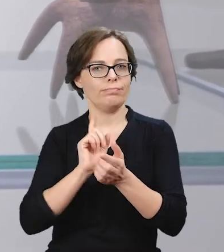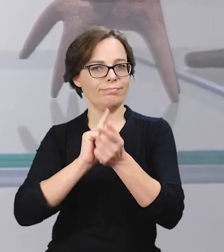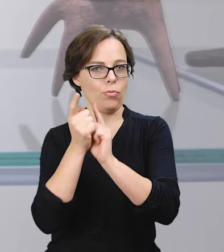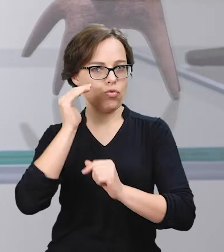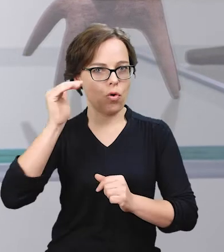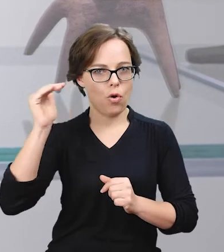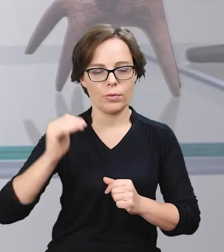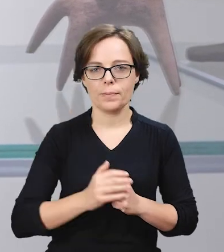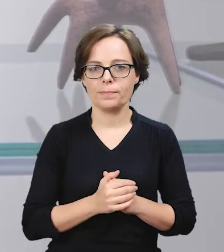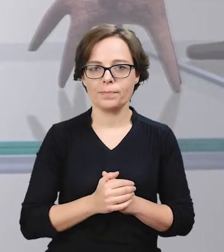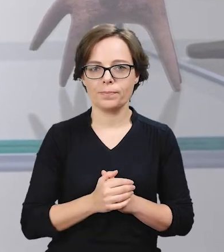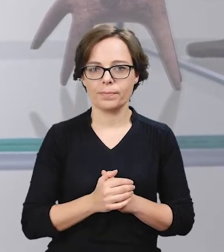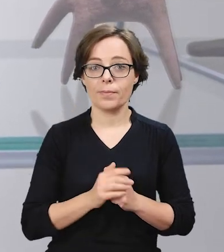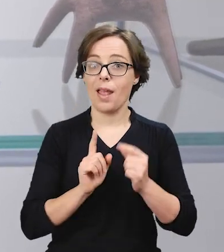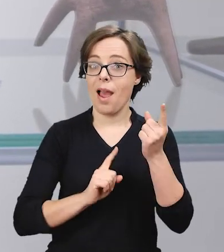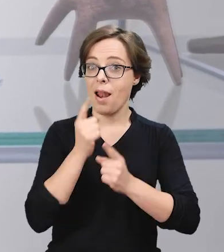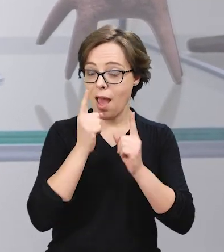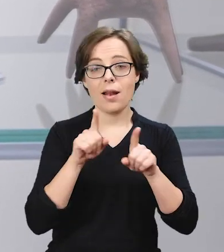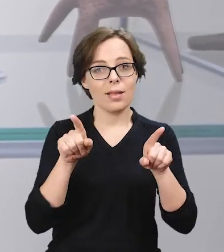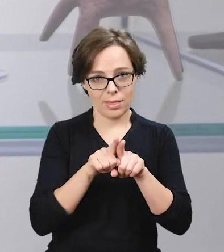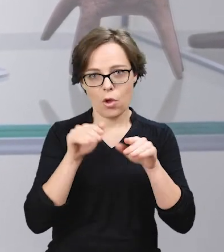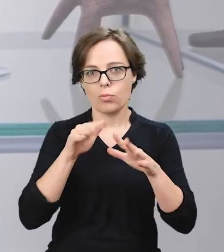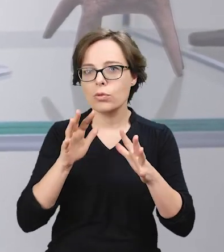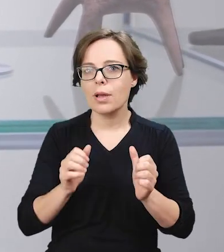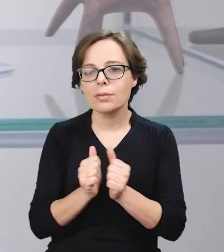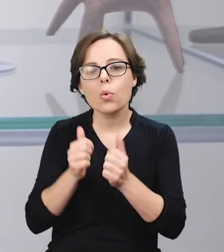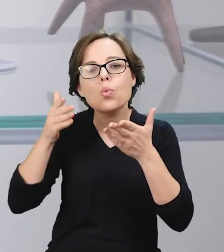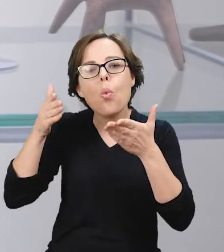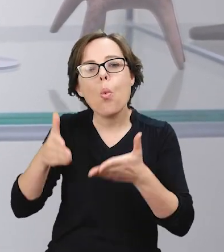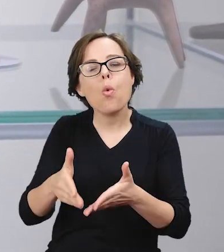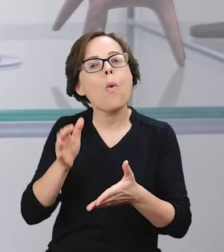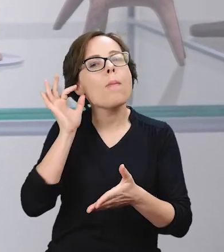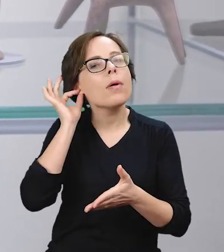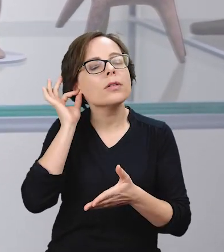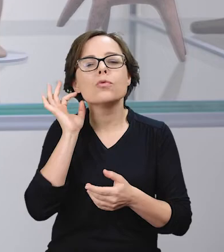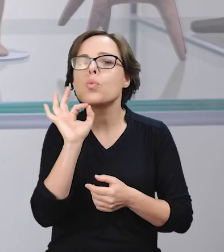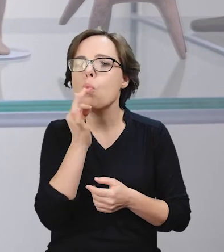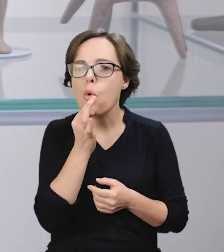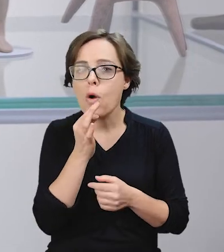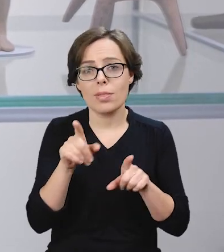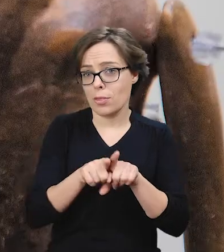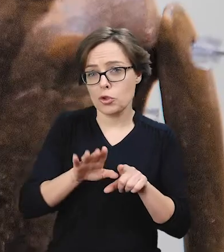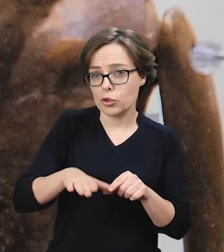Lalki są również odnajdywane w grobach młodych dziewcząt i dzieci.